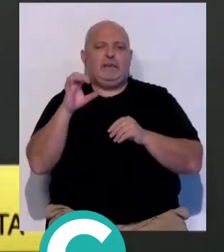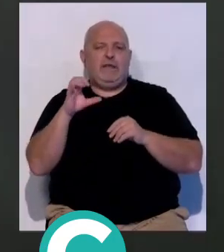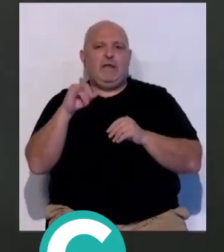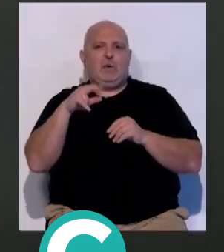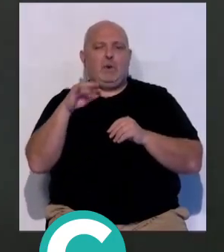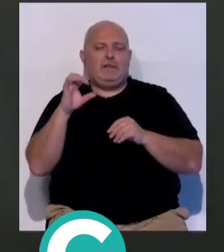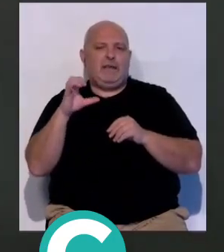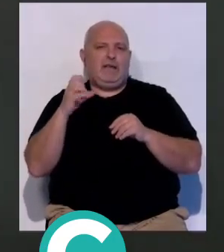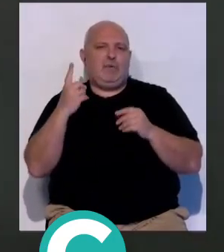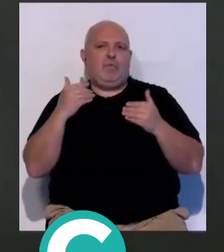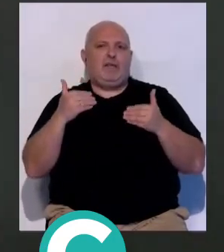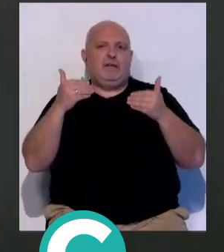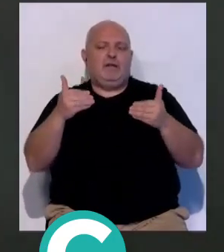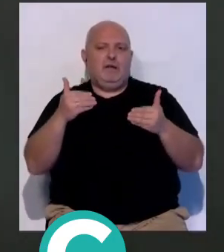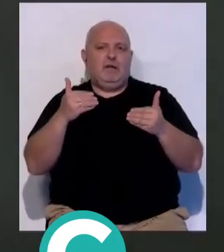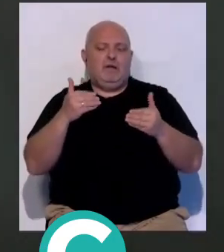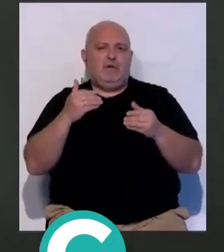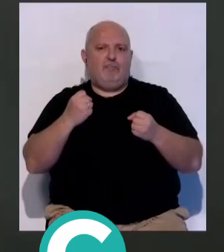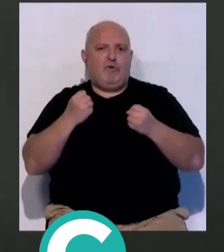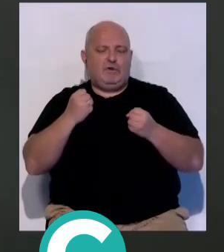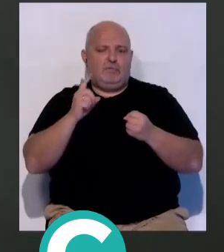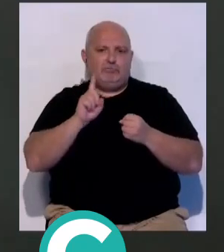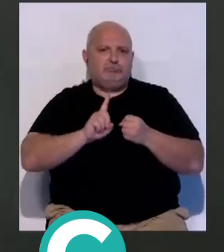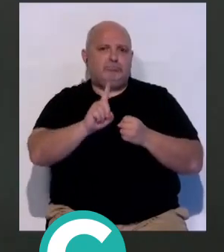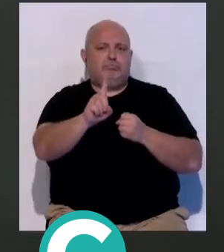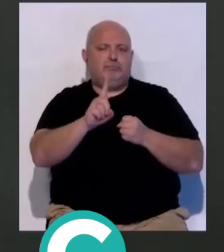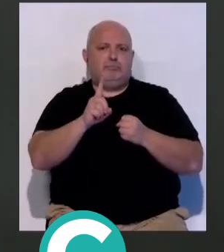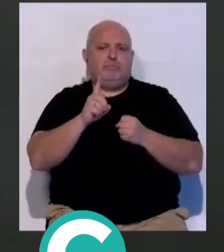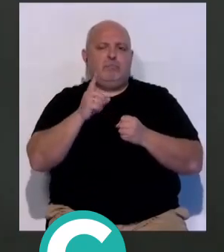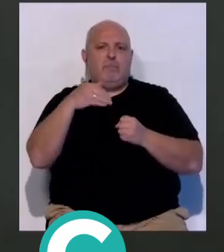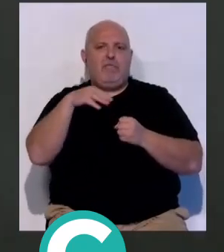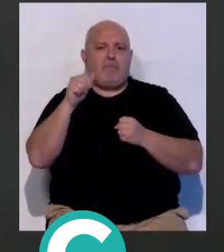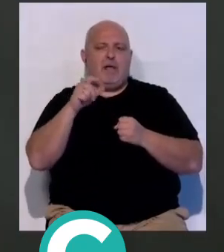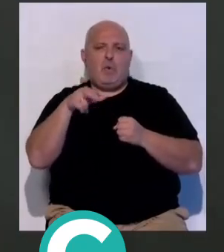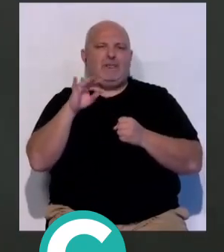que irrumpe que entra fuerte me Benzema no es silente y prudente sería haaland por ejemplo